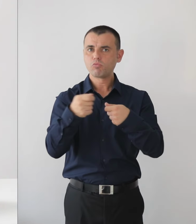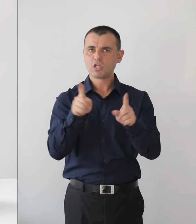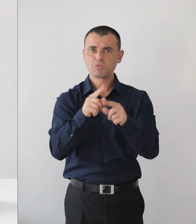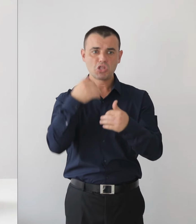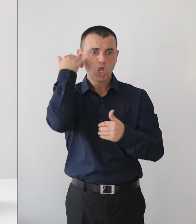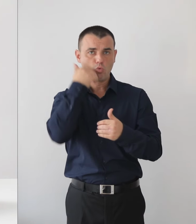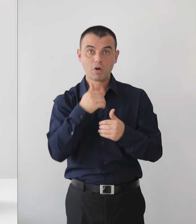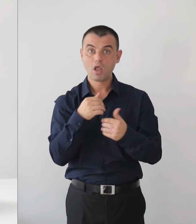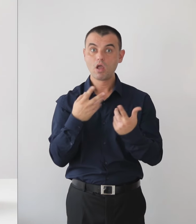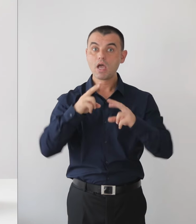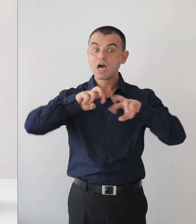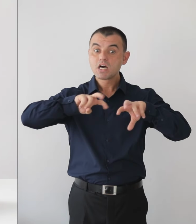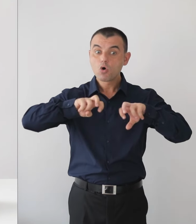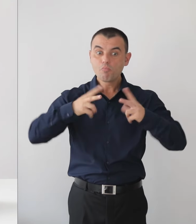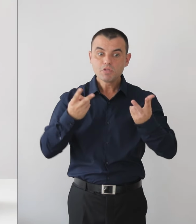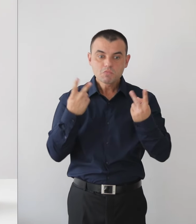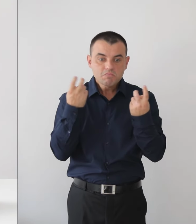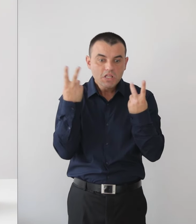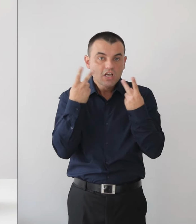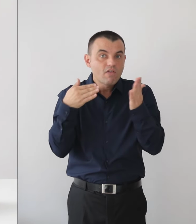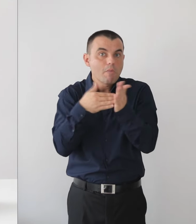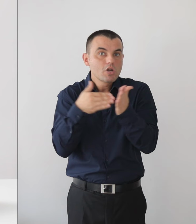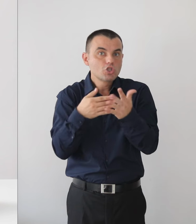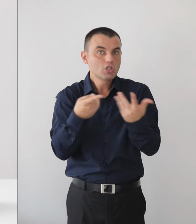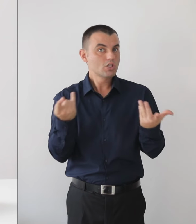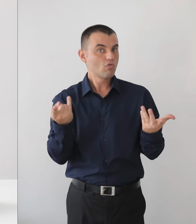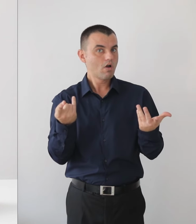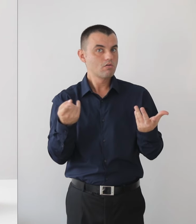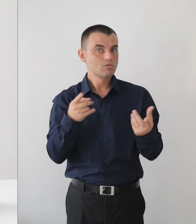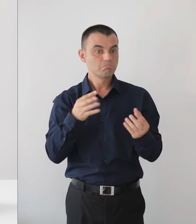Ако продажбата не е добра, опитайте се да проучите какви са причините за това.